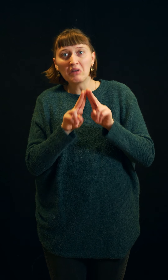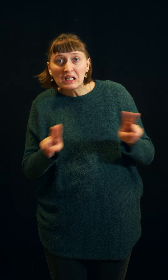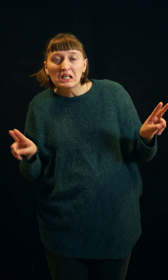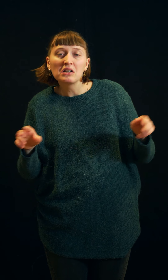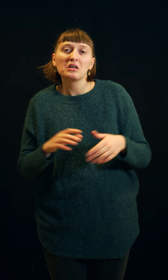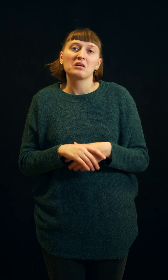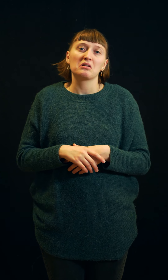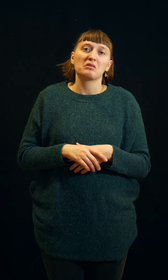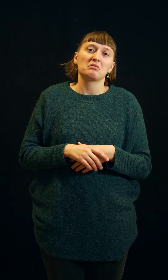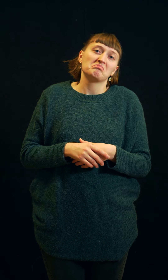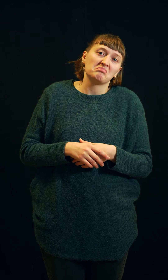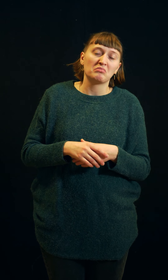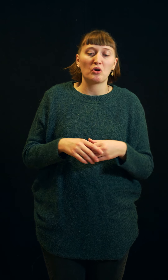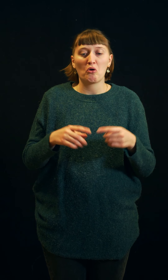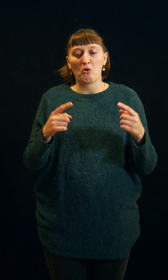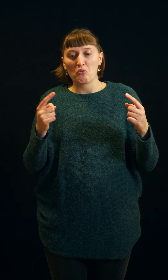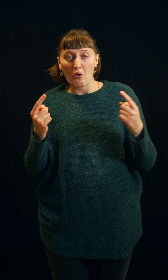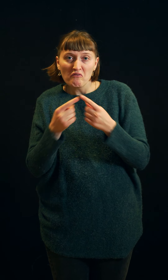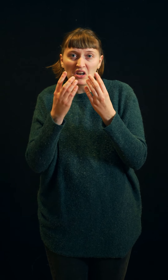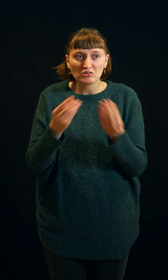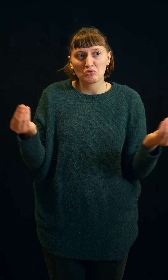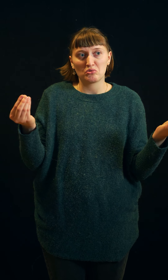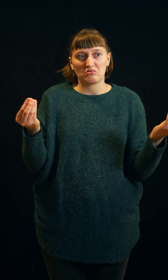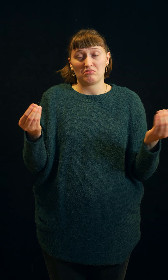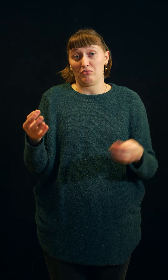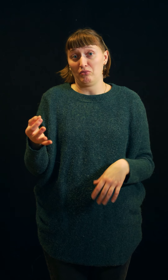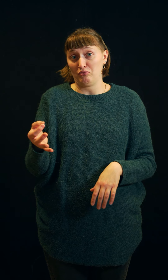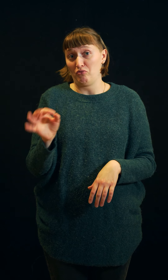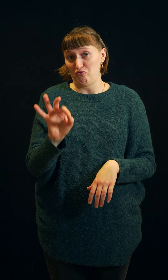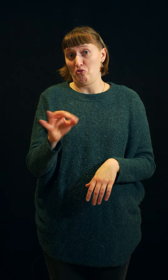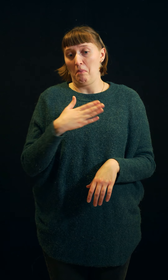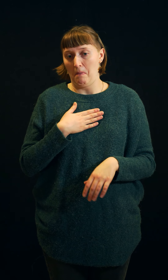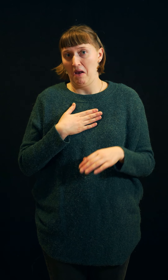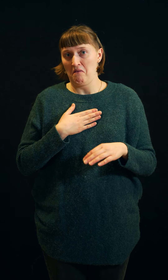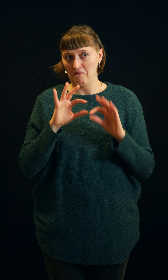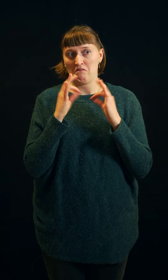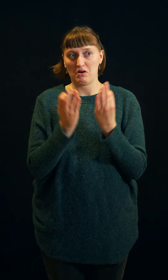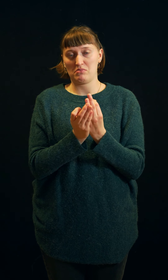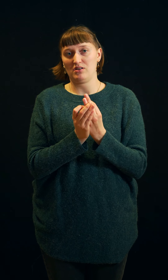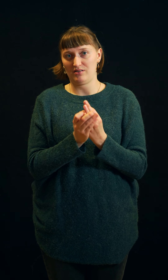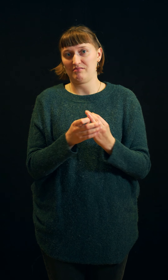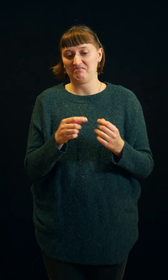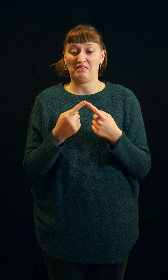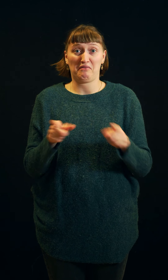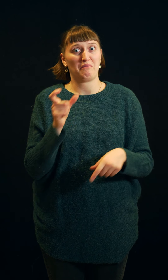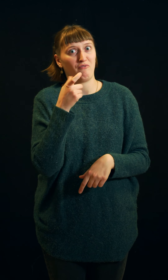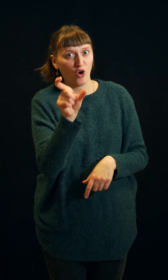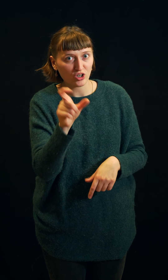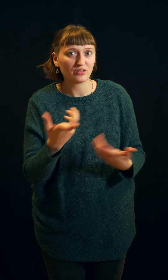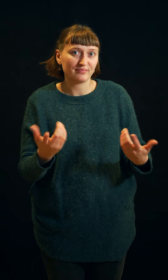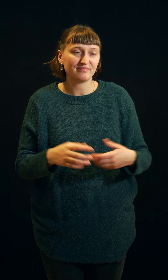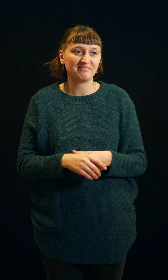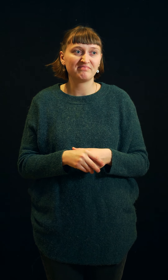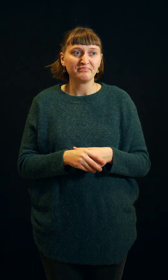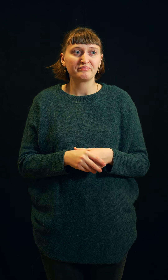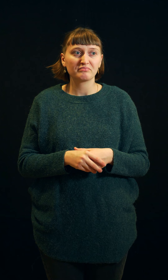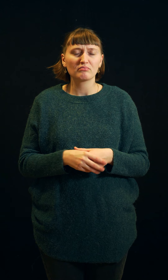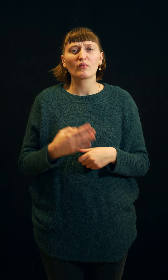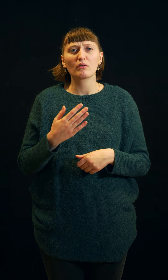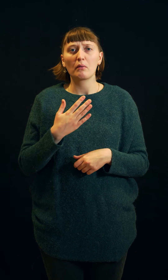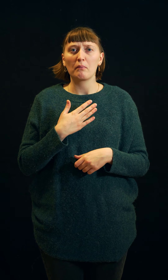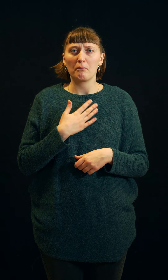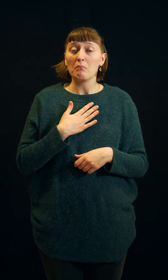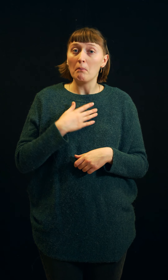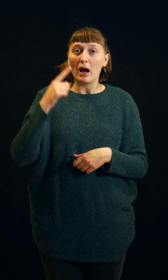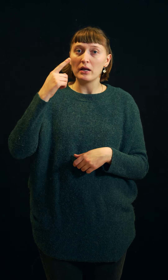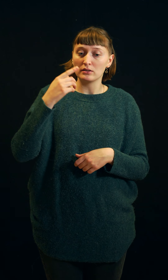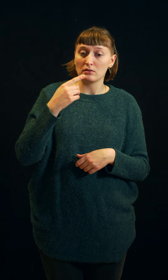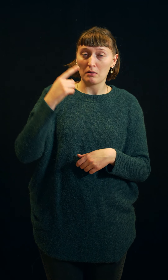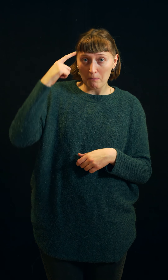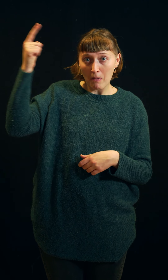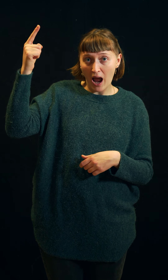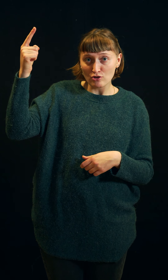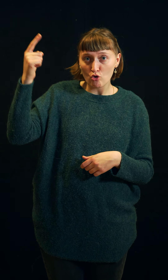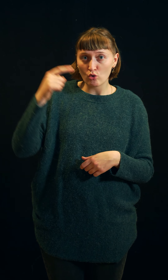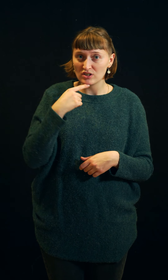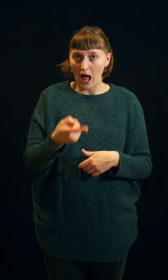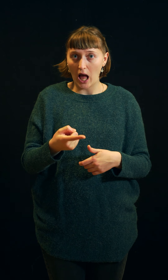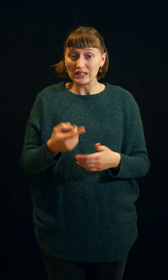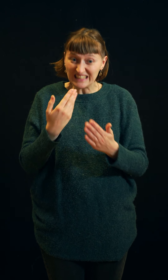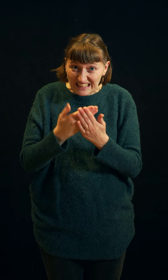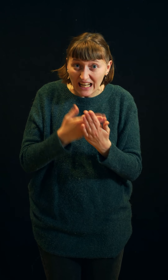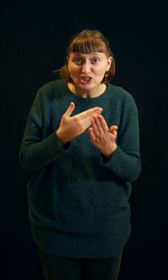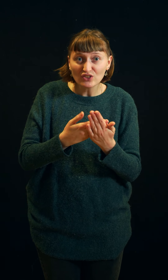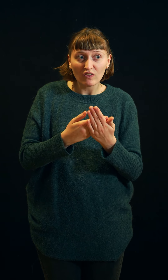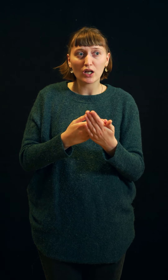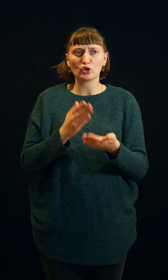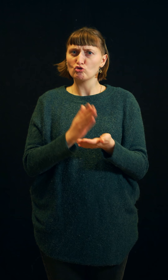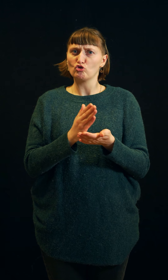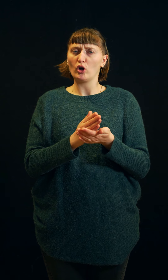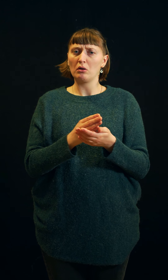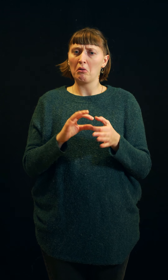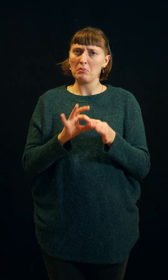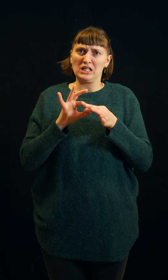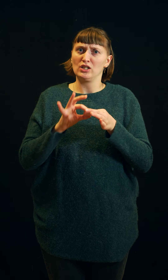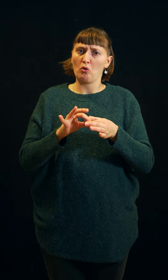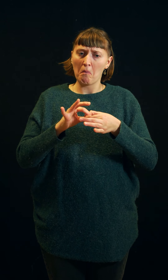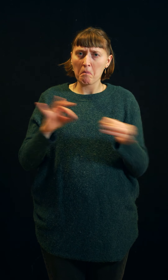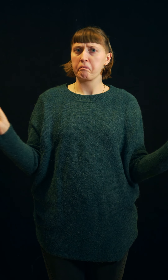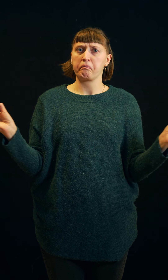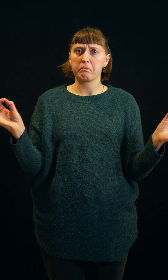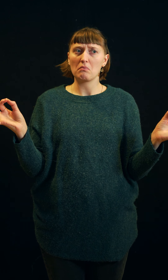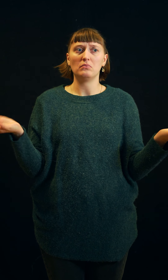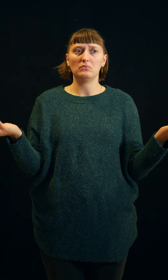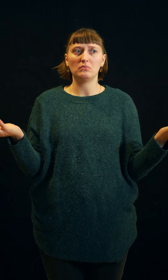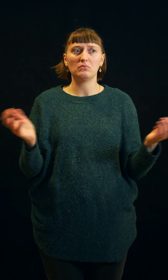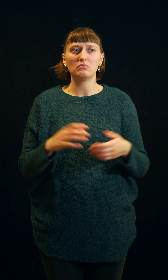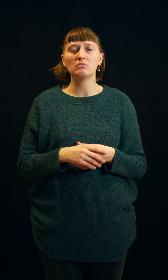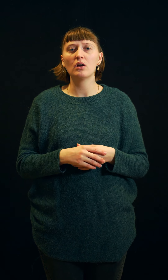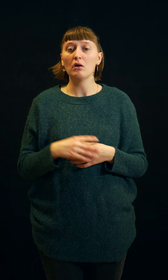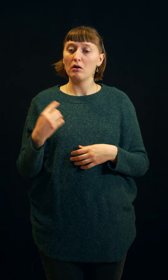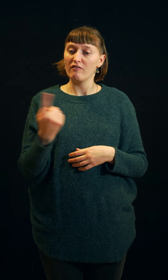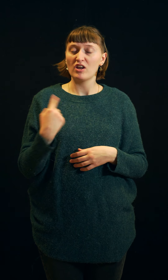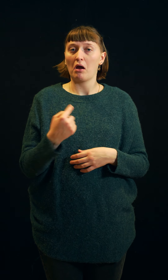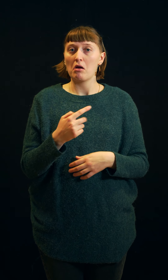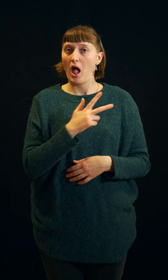Meine Meinung zu sagen, ist ein Akt, mit dem ich sogar schon Beziehungen zerstört hab.